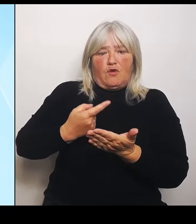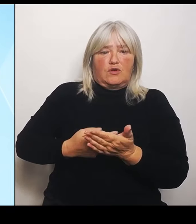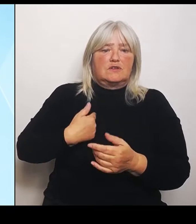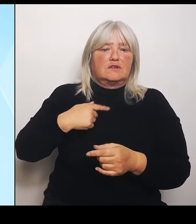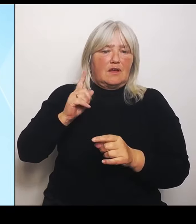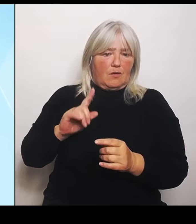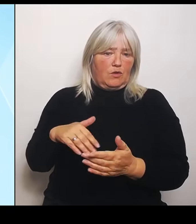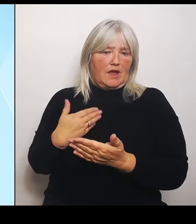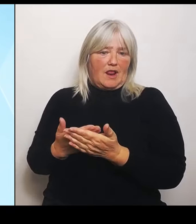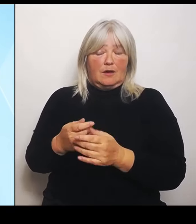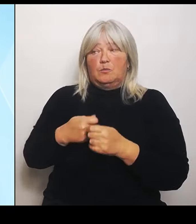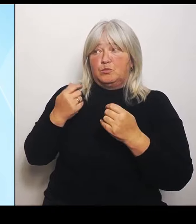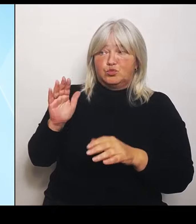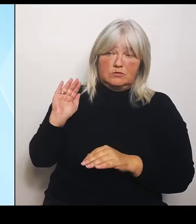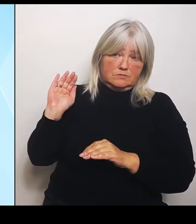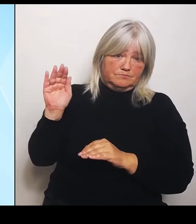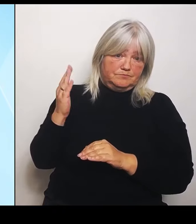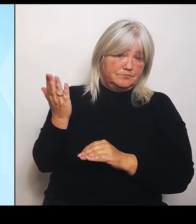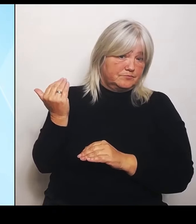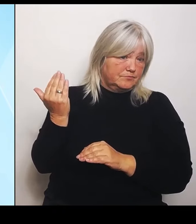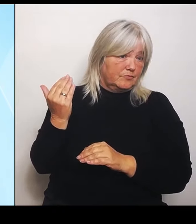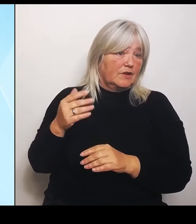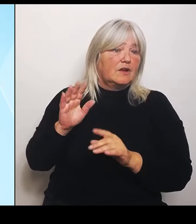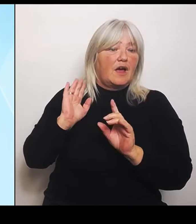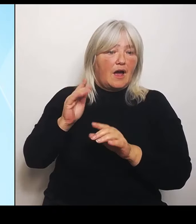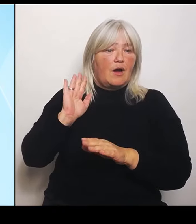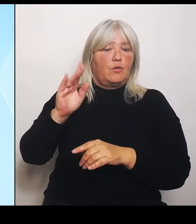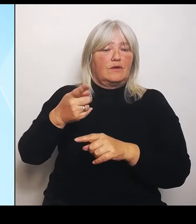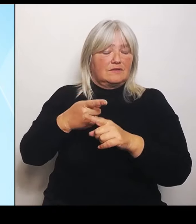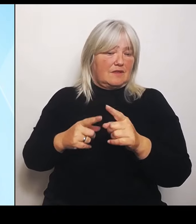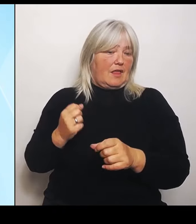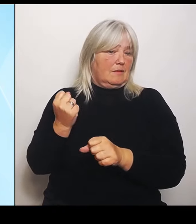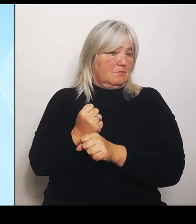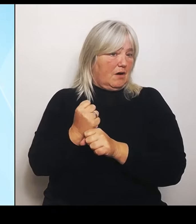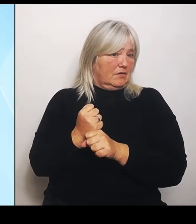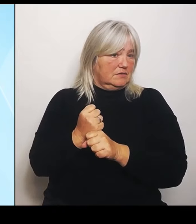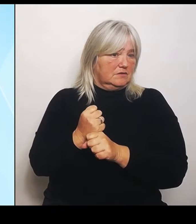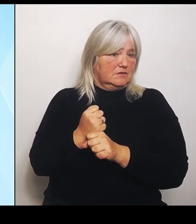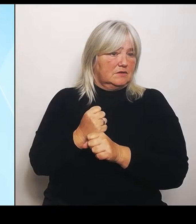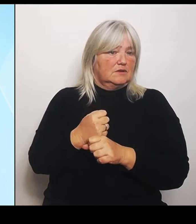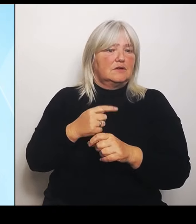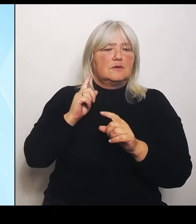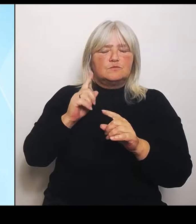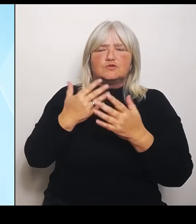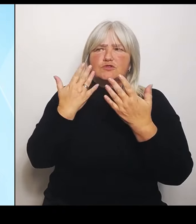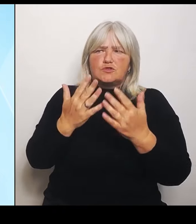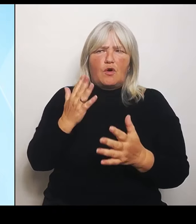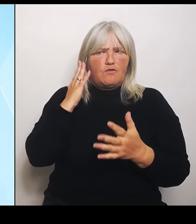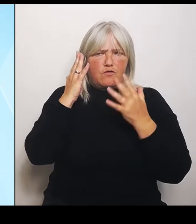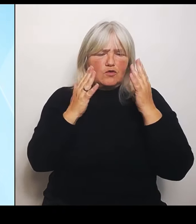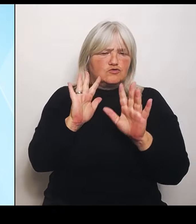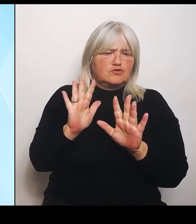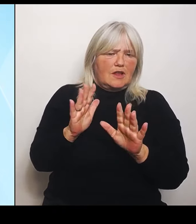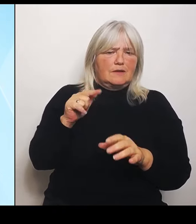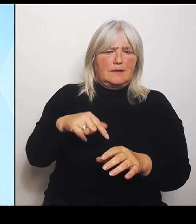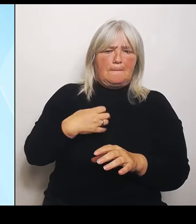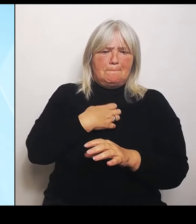Teil zu erledigen. Man muss sich insgesamt vorstellen: es sind also in Bayern 1430 Anträge eingegangen, von